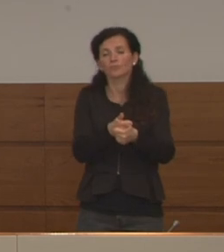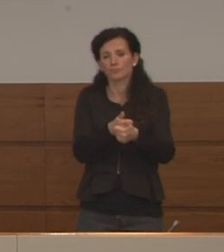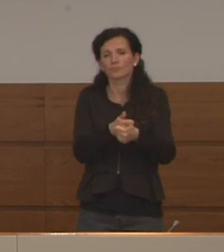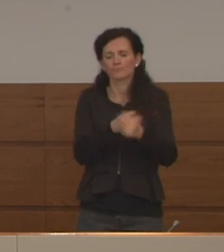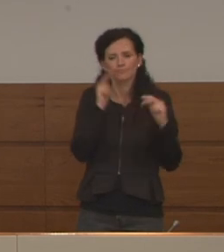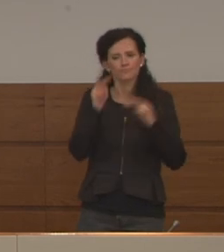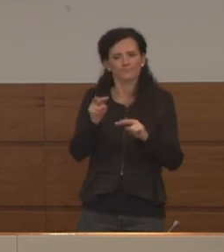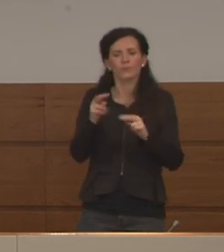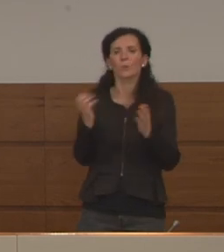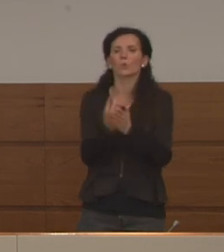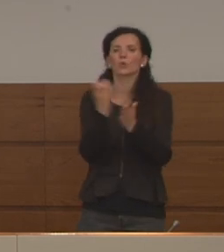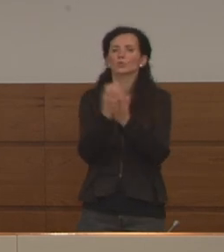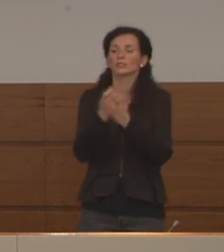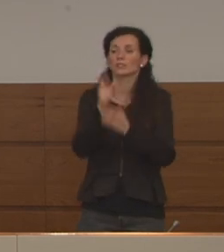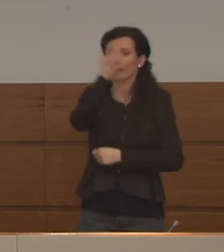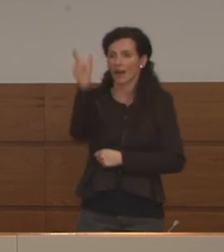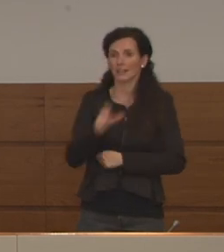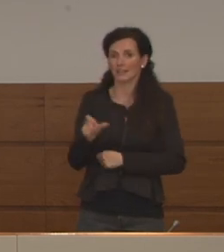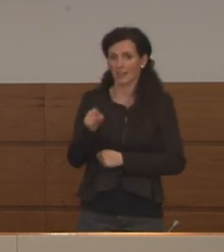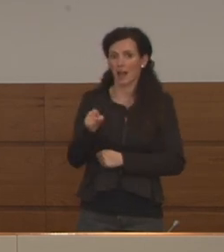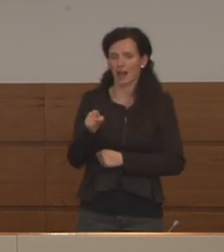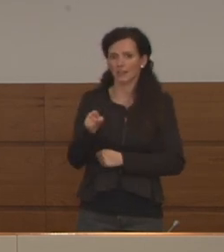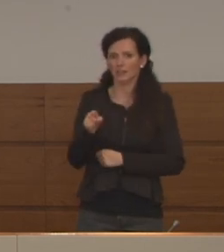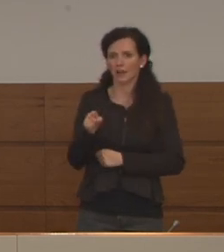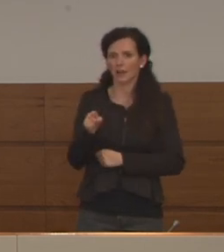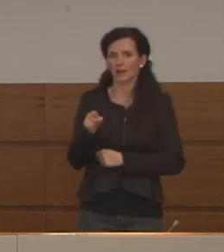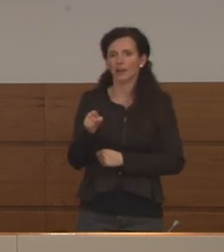dell'entità produttiva che andiamo a verificare e del profilo degli